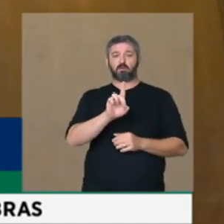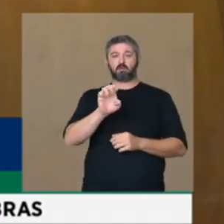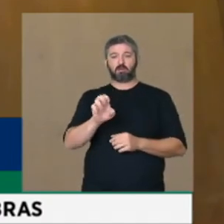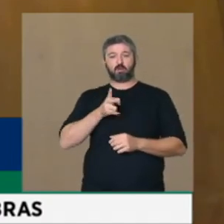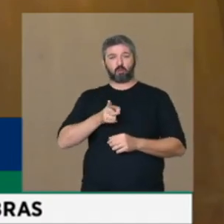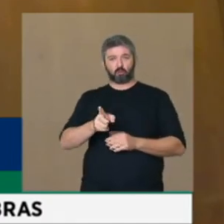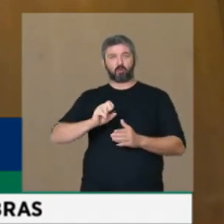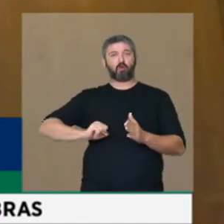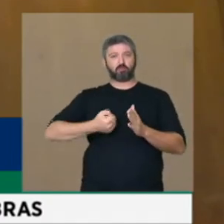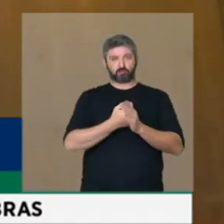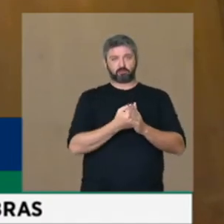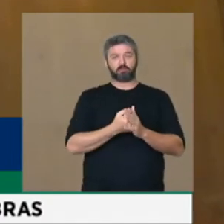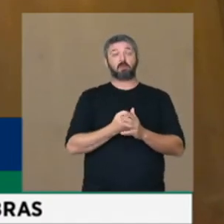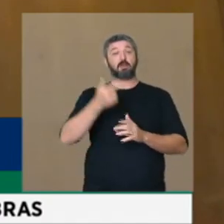JABUTIS COM INCLUSÃO DE DISPOSITIVOS DE GÁS NATURAL